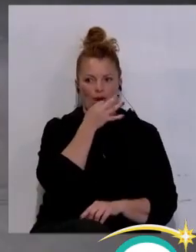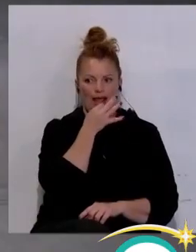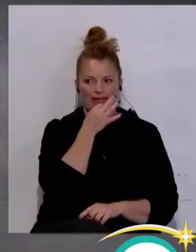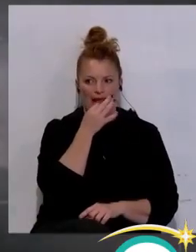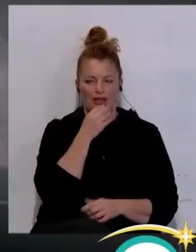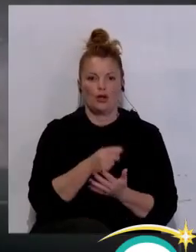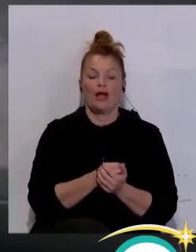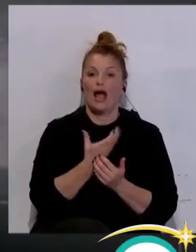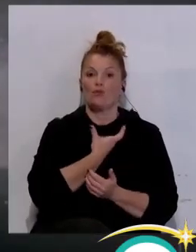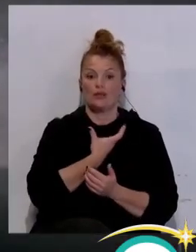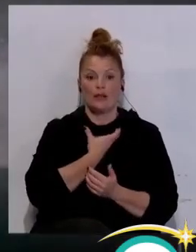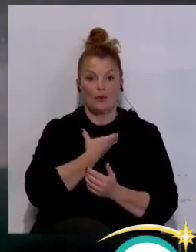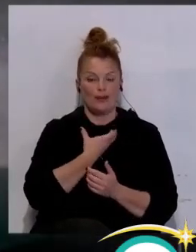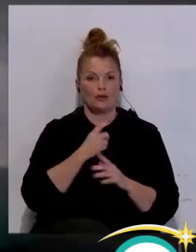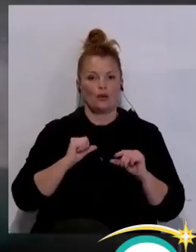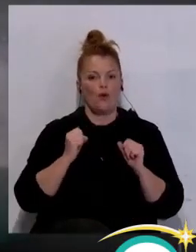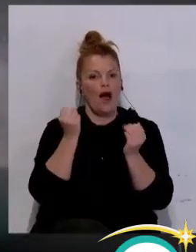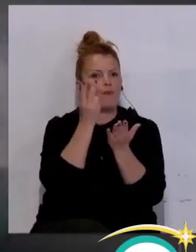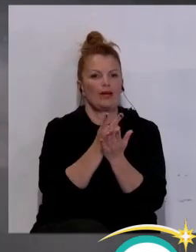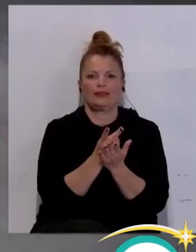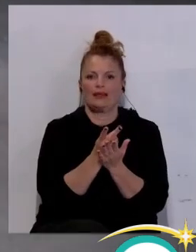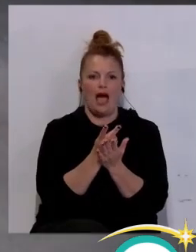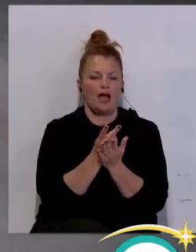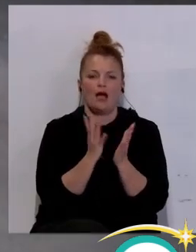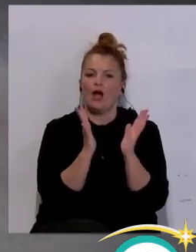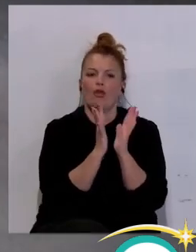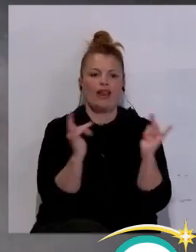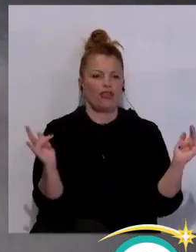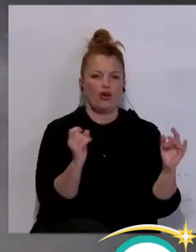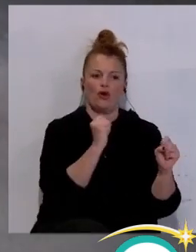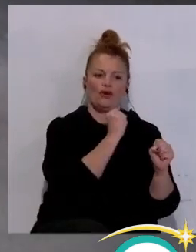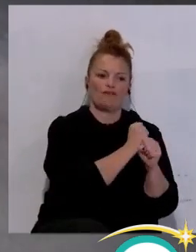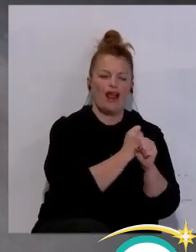ayuntamiento apuesta fuerte siempre por la por la conciliación familiar y laboral que tan importante